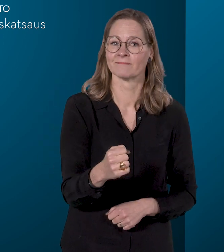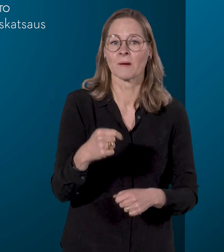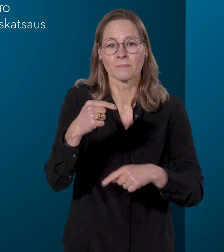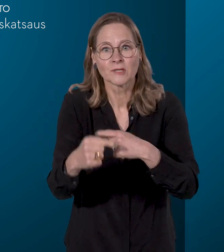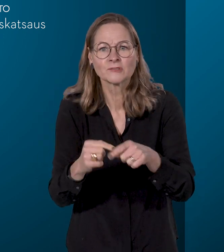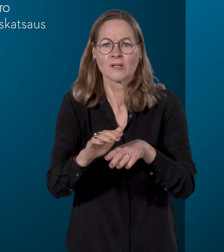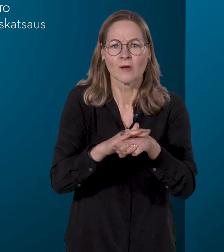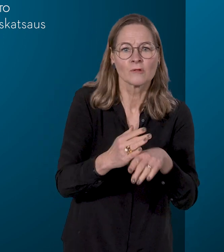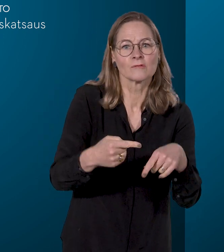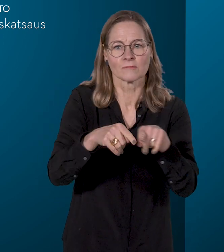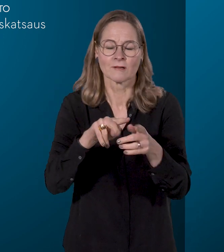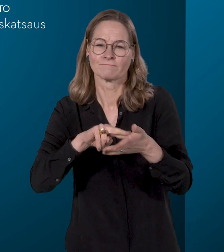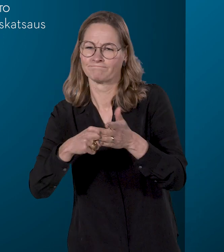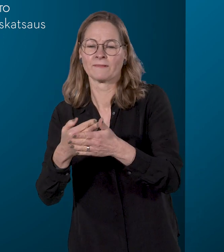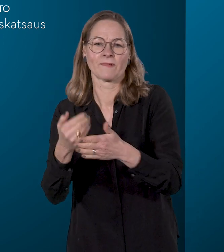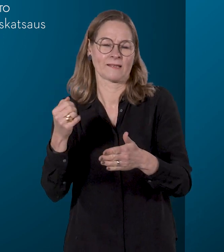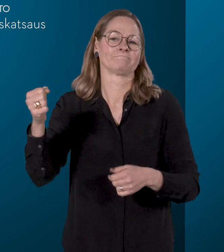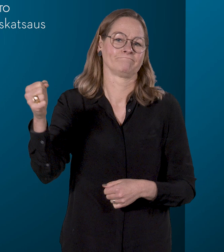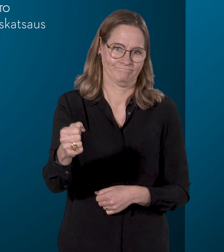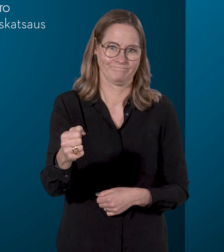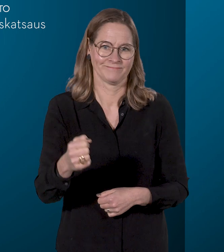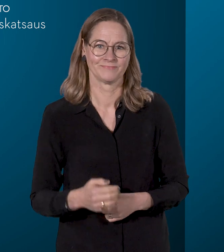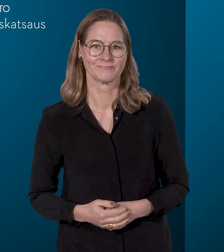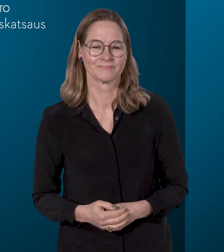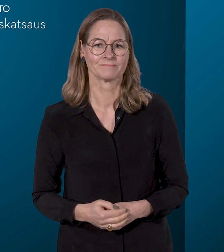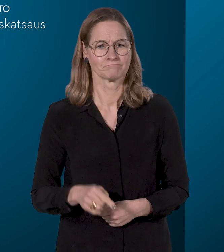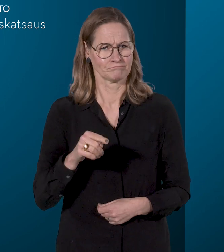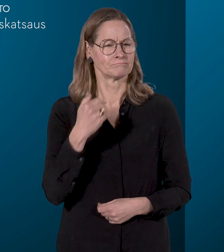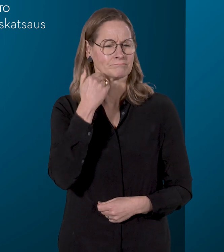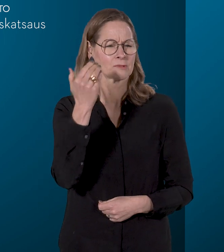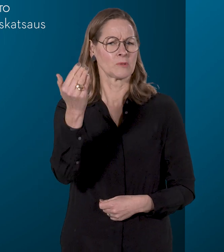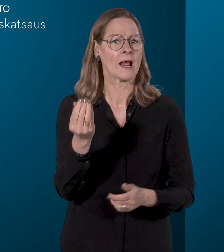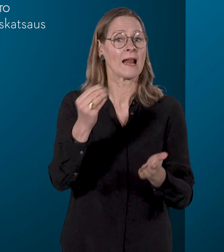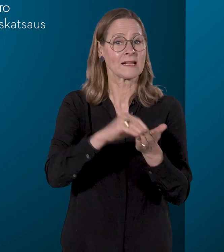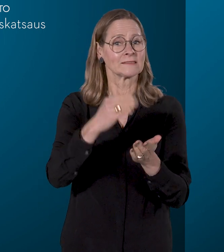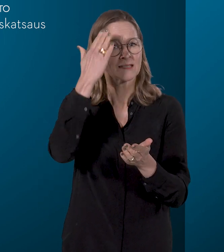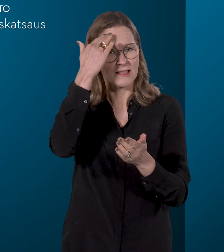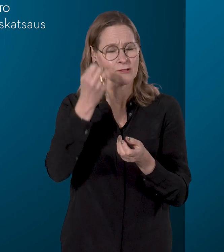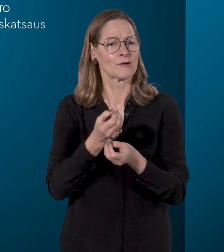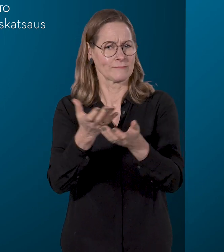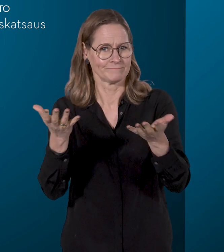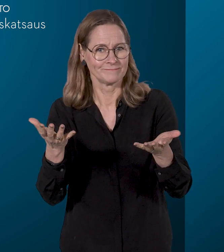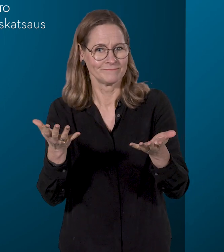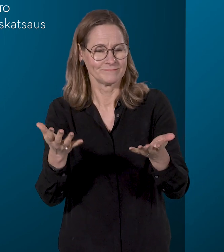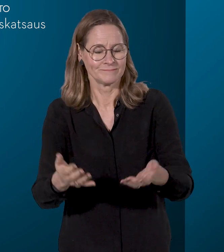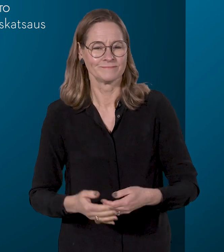prosessin käytännön toteutuksen suunnittelua varten. Lisätietoja tästä on tulossa myöhemmin.